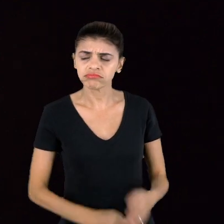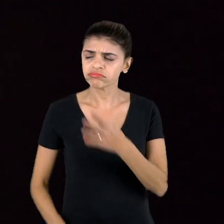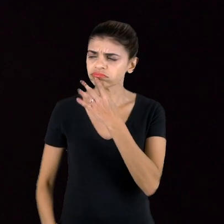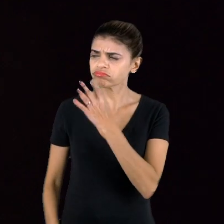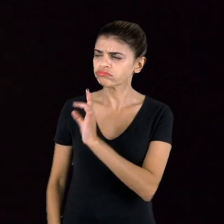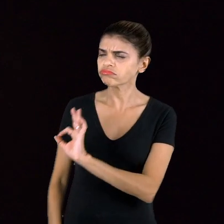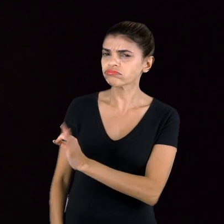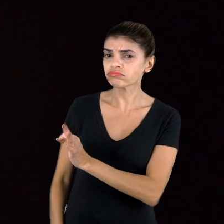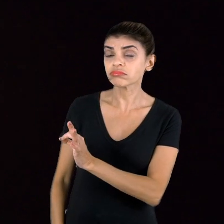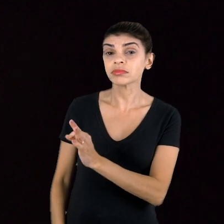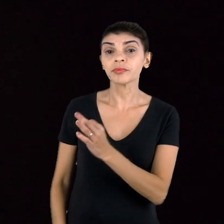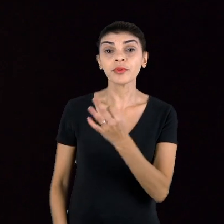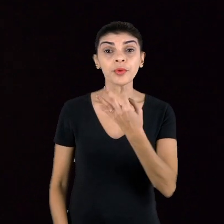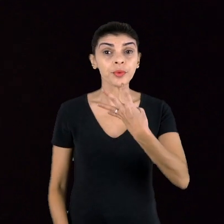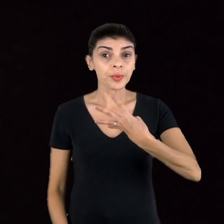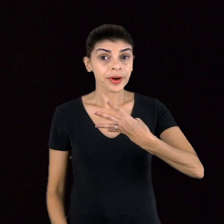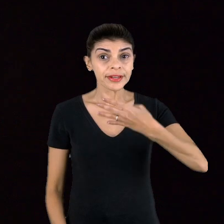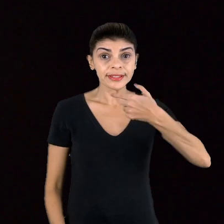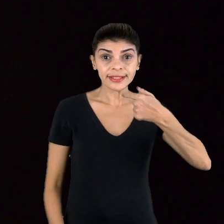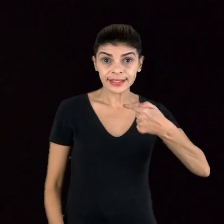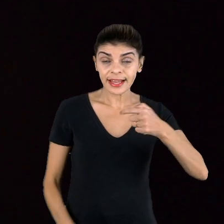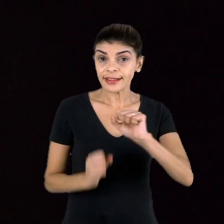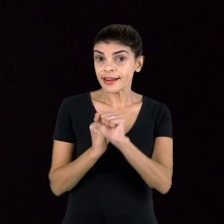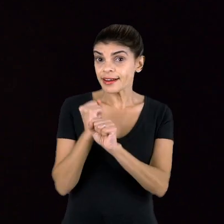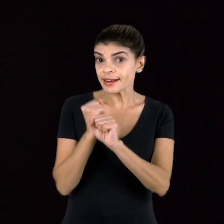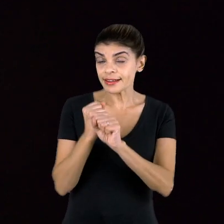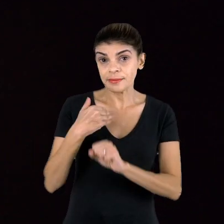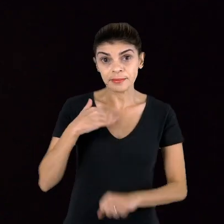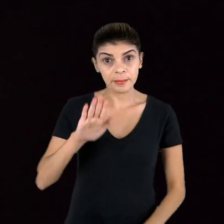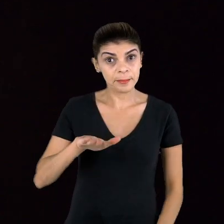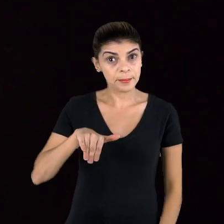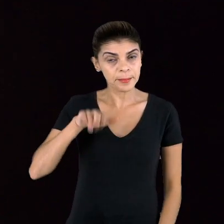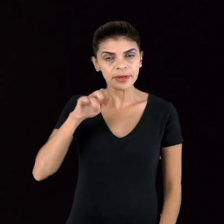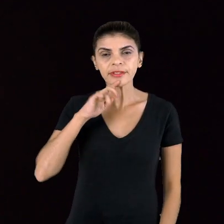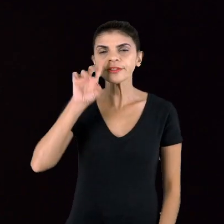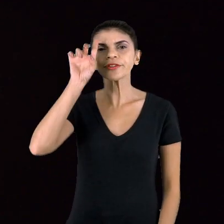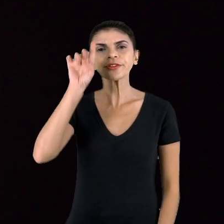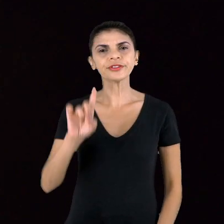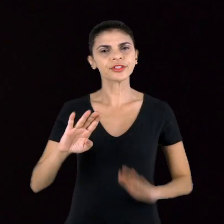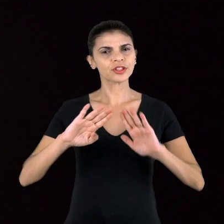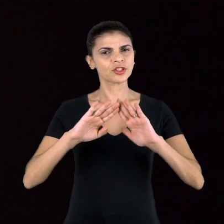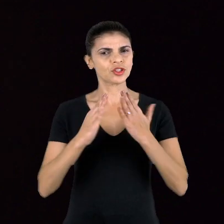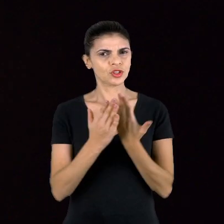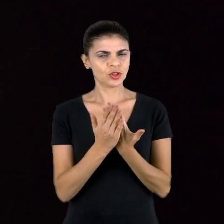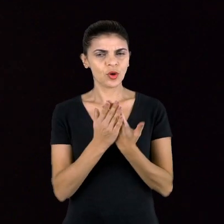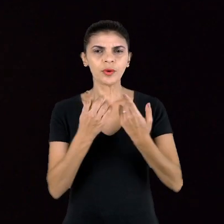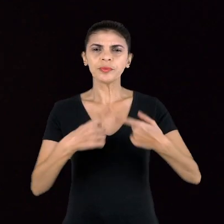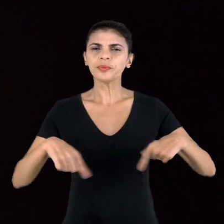Durante 47 anos, a minha mãe era diretora de uma escola de música e dança...